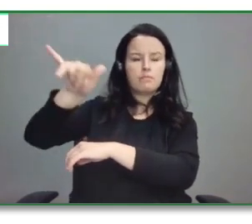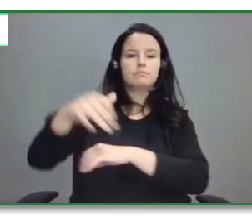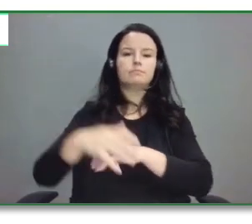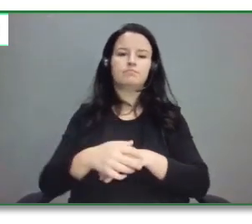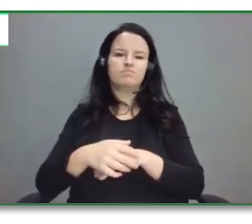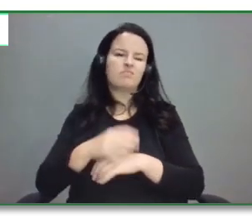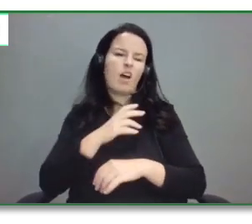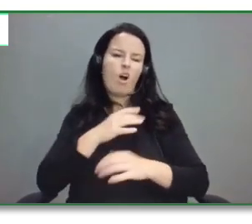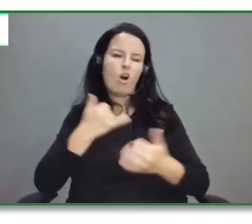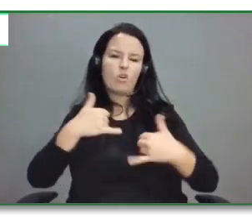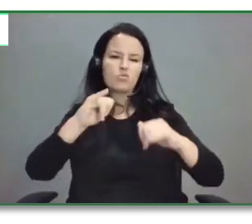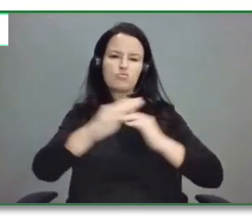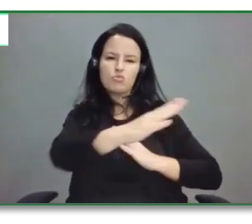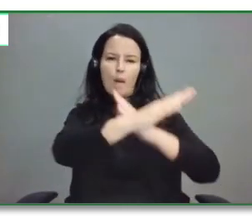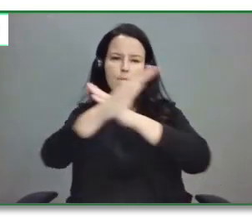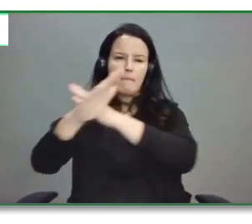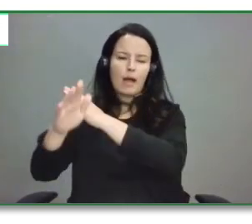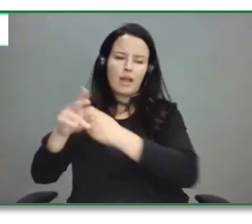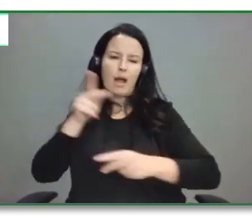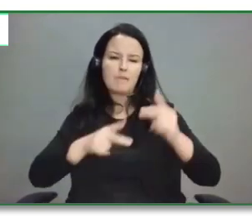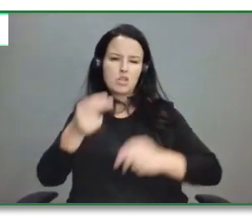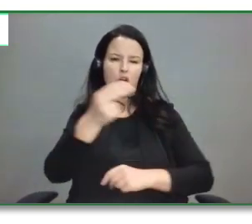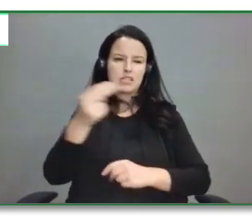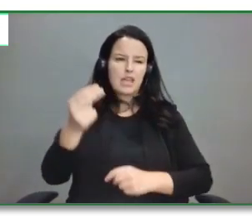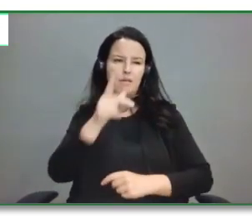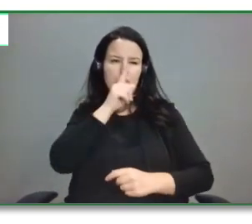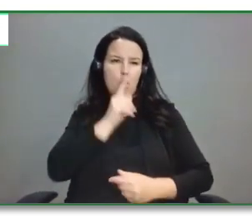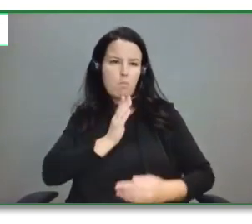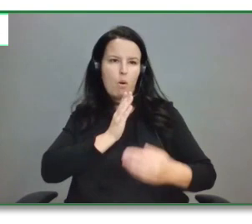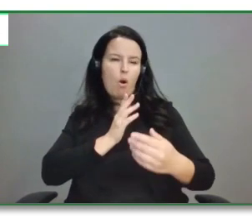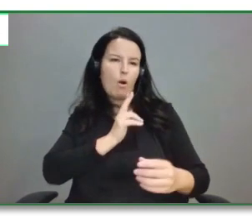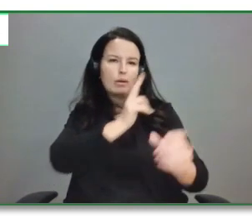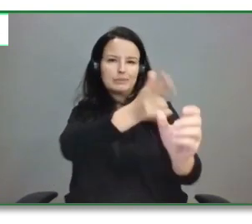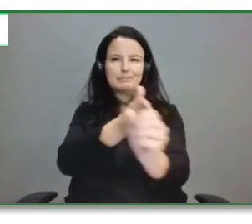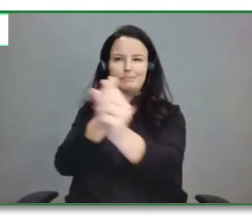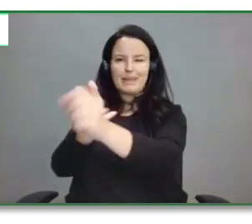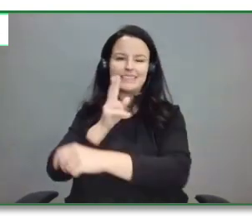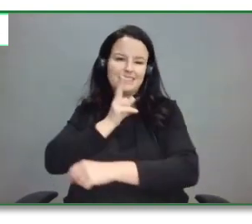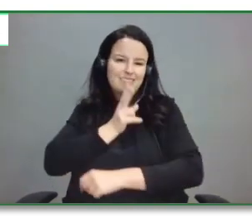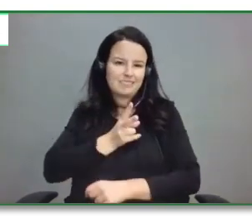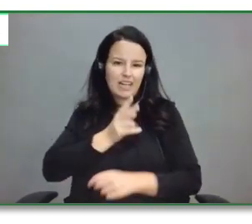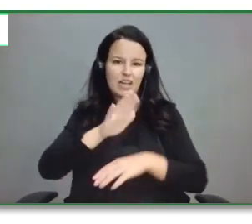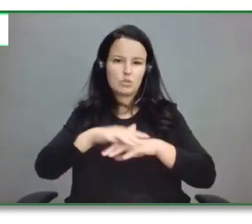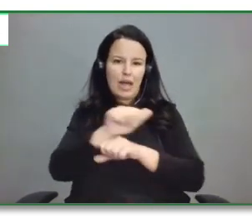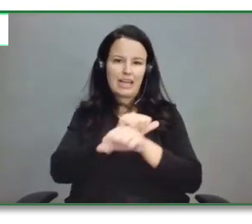empêchent les personnes handicapées de participer pleinement à la société à